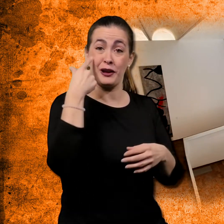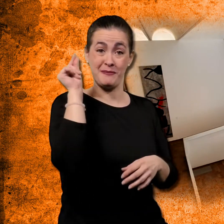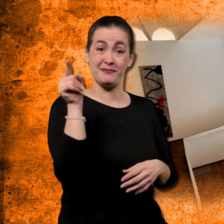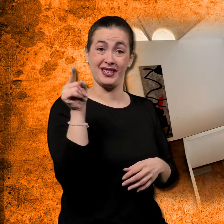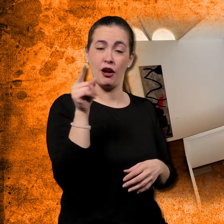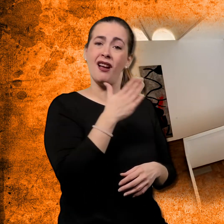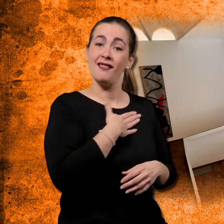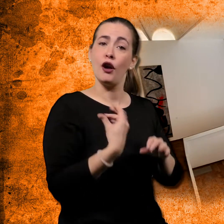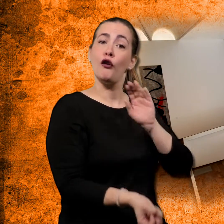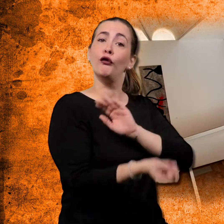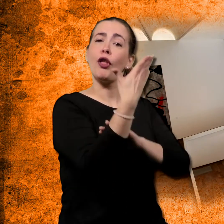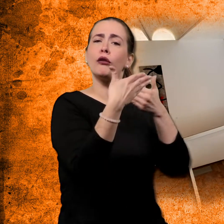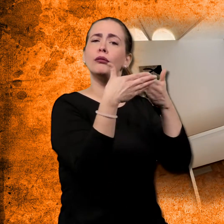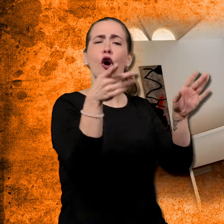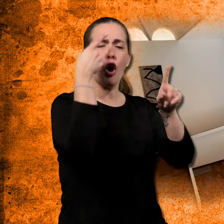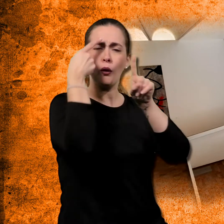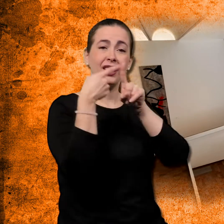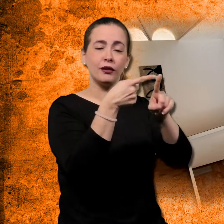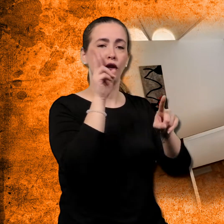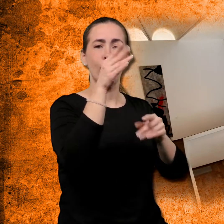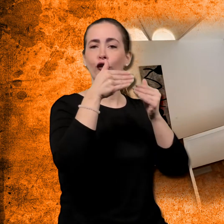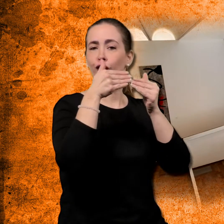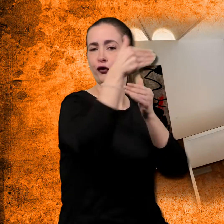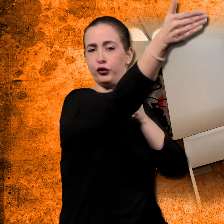Miró volia obrir una Fundació que mirés cap al futur,